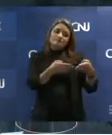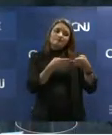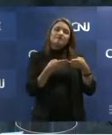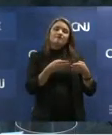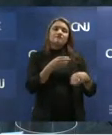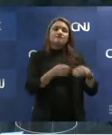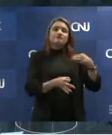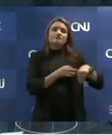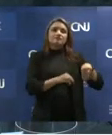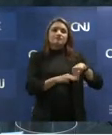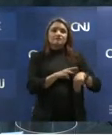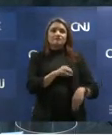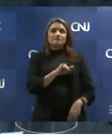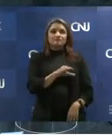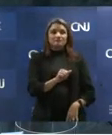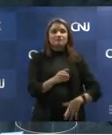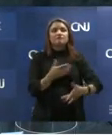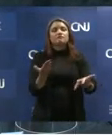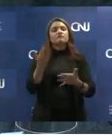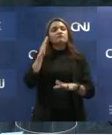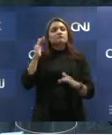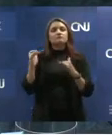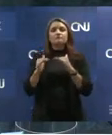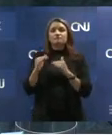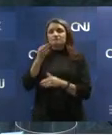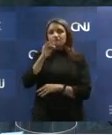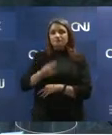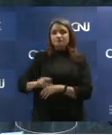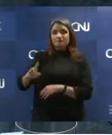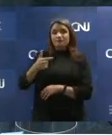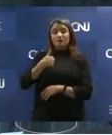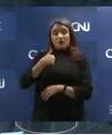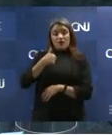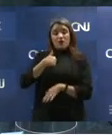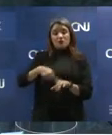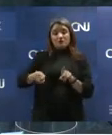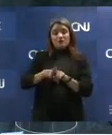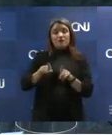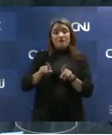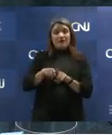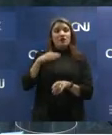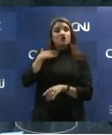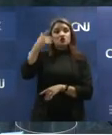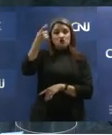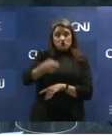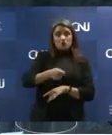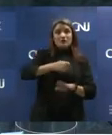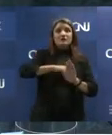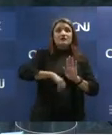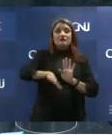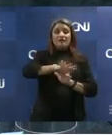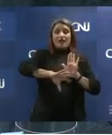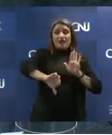acompanhar a divergência, porque sou juíza criminal também e sei o peso que que é ter um processo de réu preso na vara.